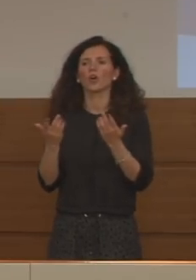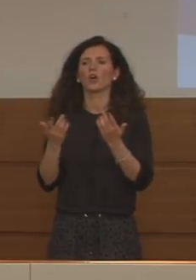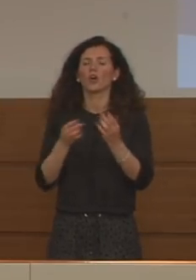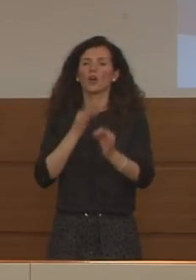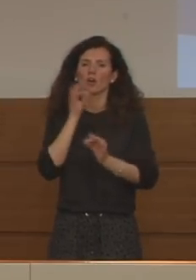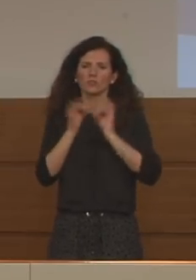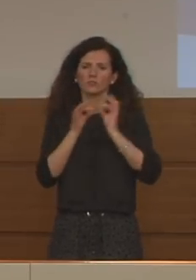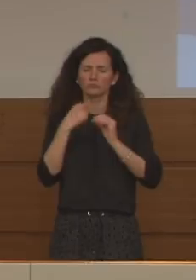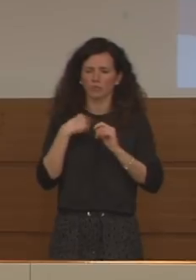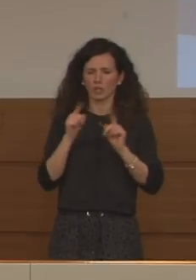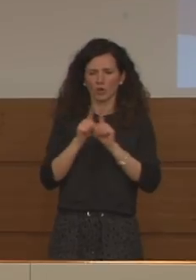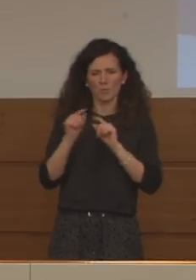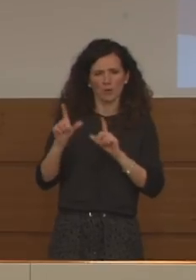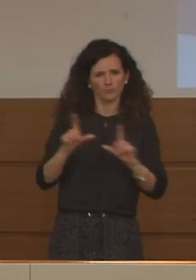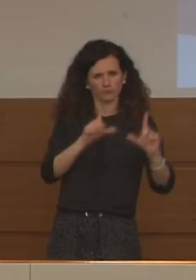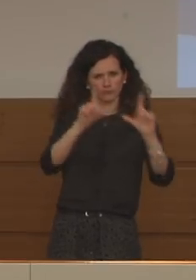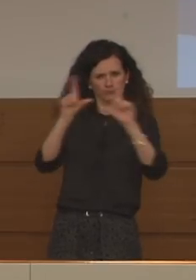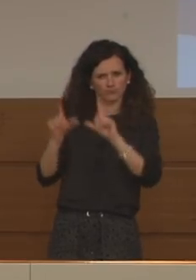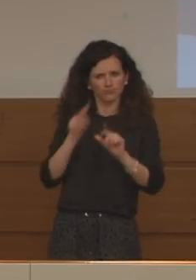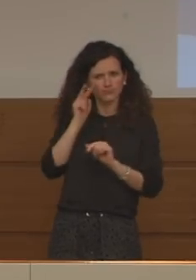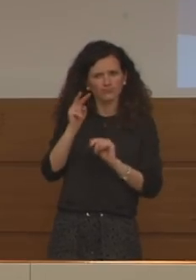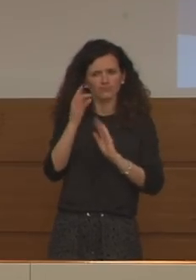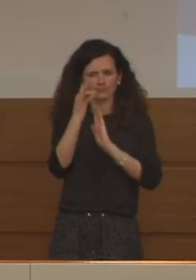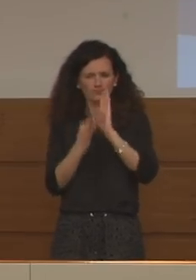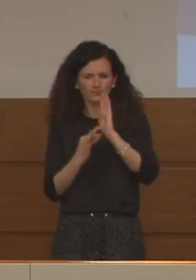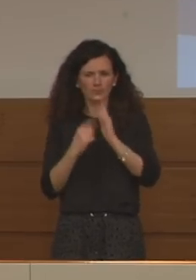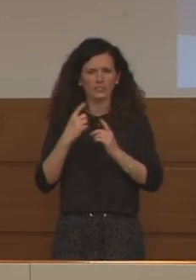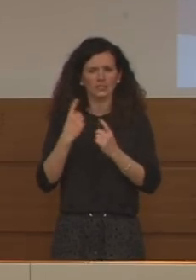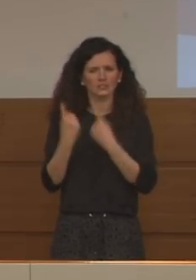alcuni parametri, per esempio, dall'altra di avere un contatto con queste persone